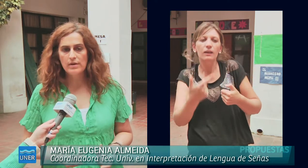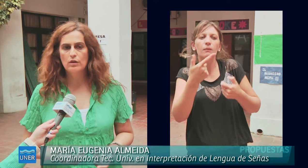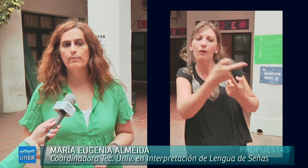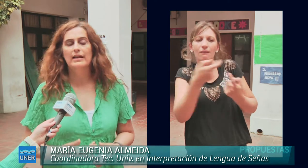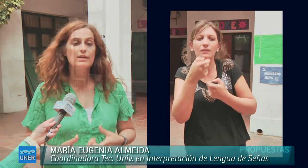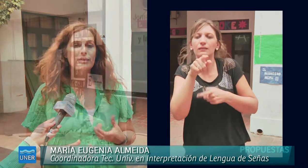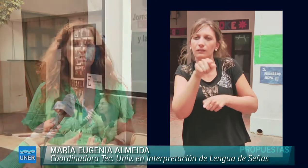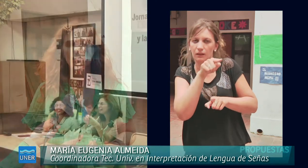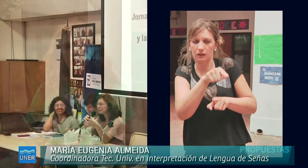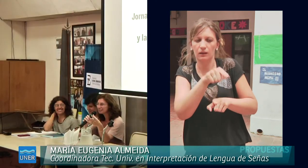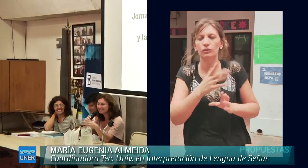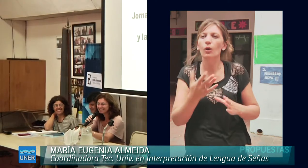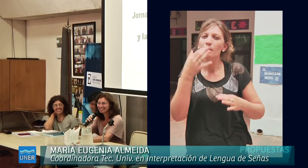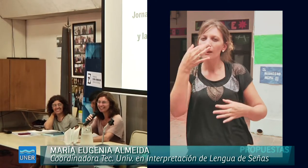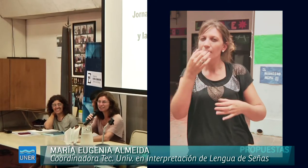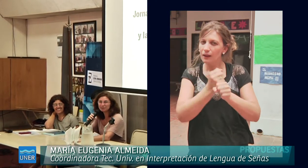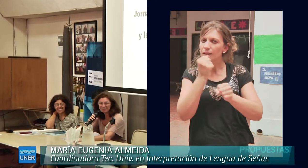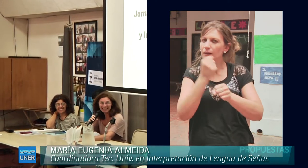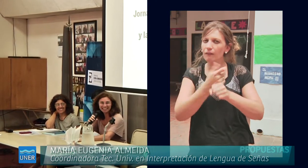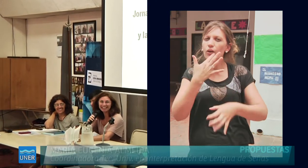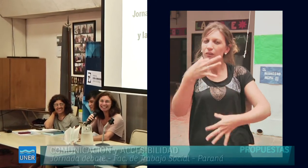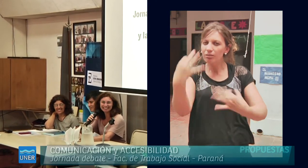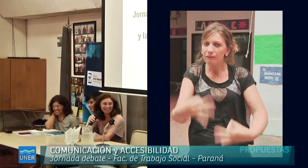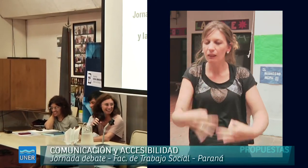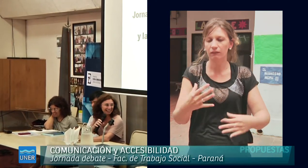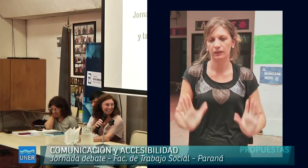medios para ir viendo si el trabajo se está bien hecho.